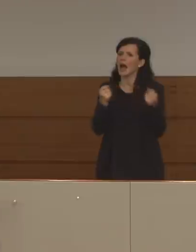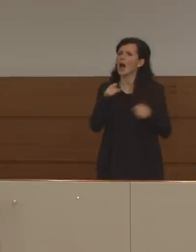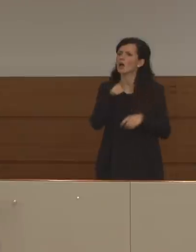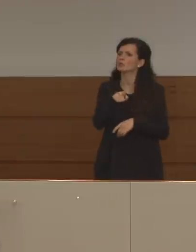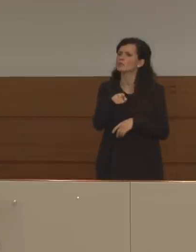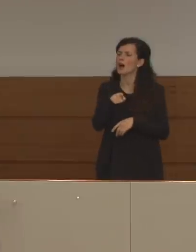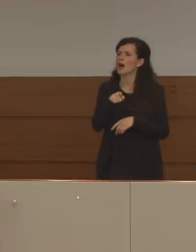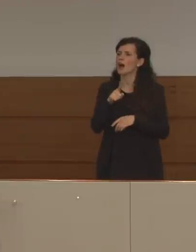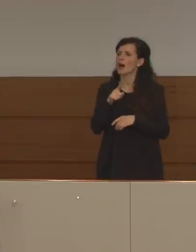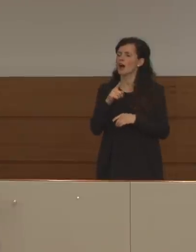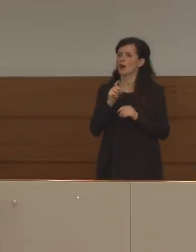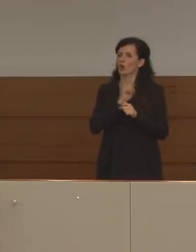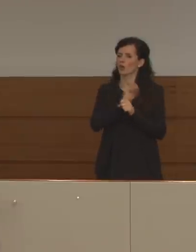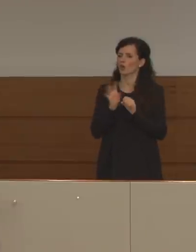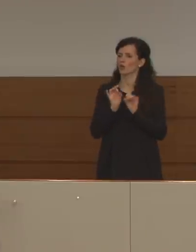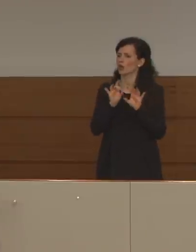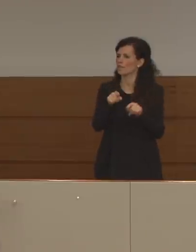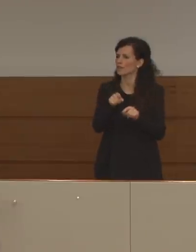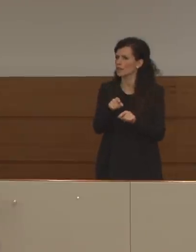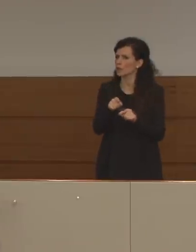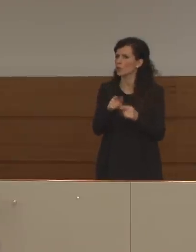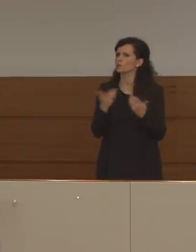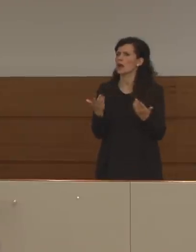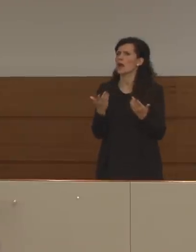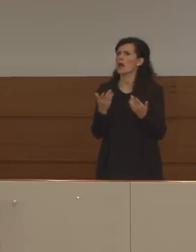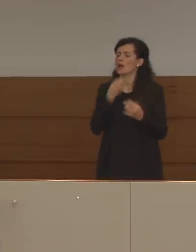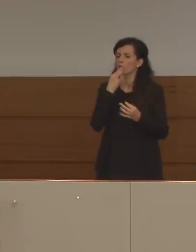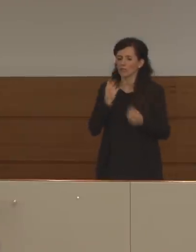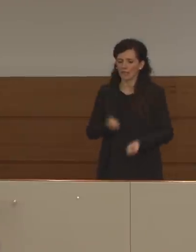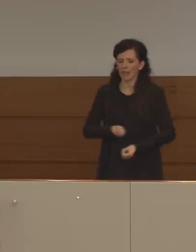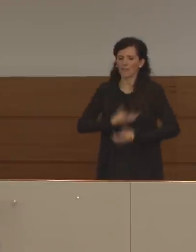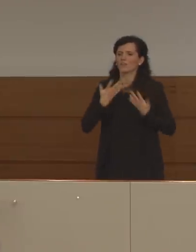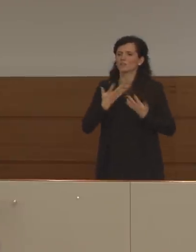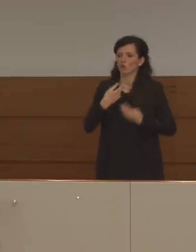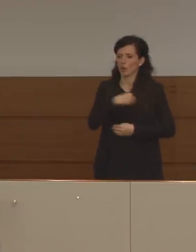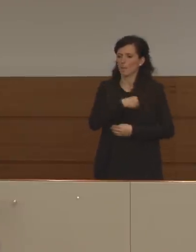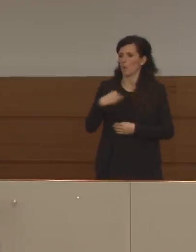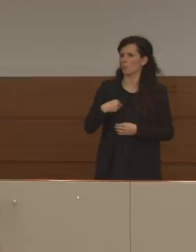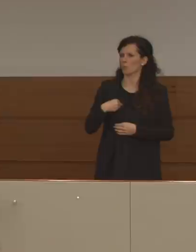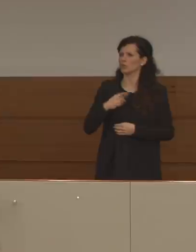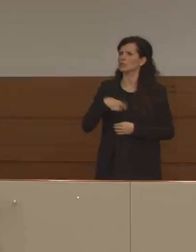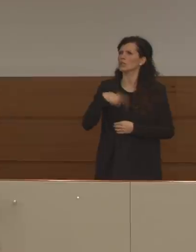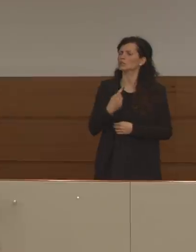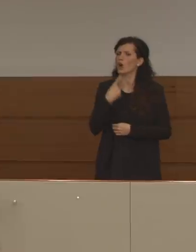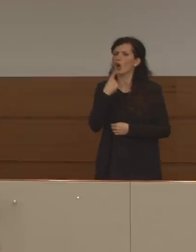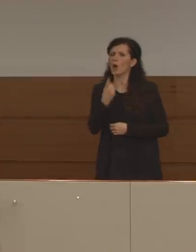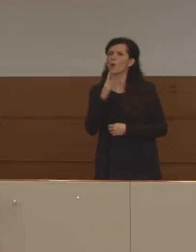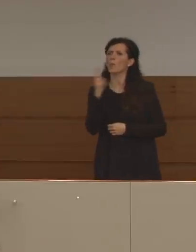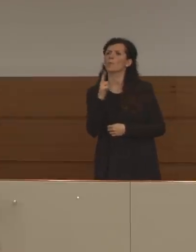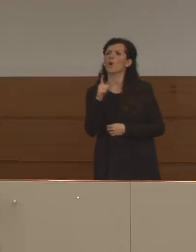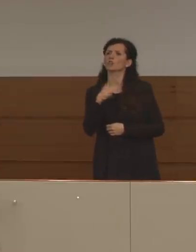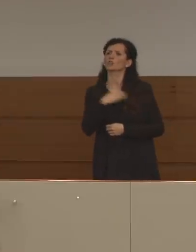un'influenza che si sviluppa in polmonite non è morto poi per la polmonite. L'ultimissima oltre a queste due sui